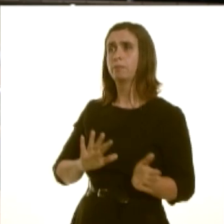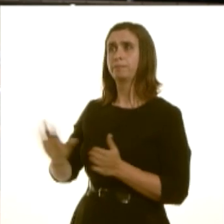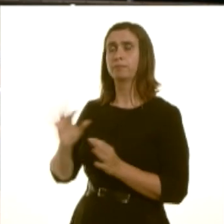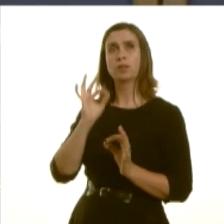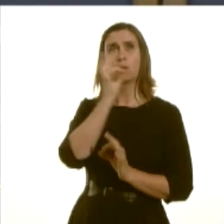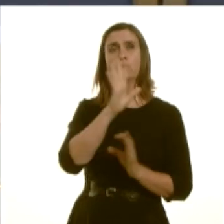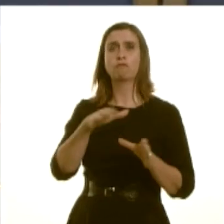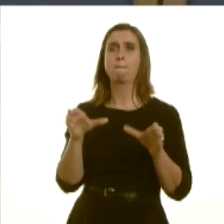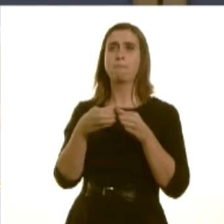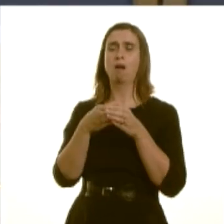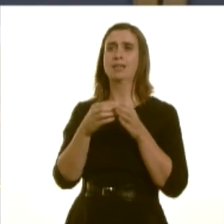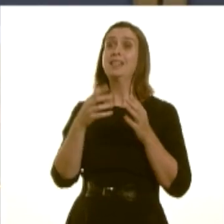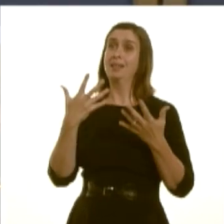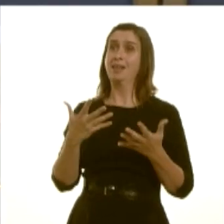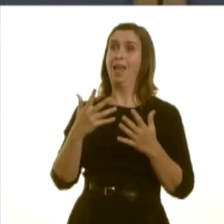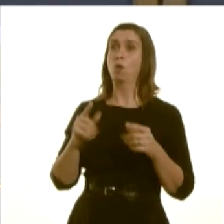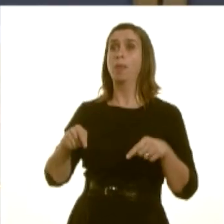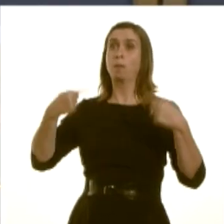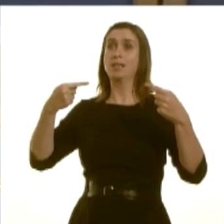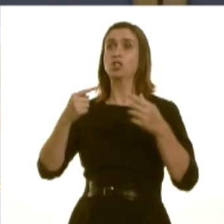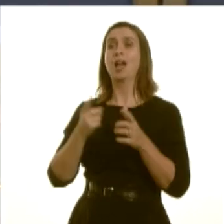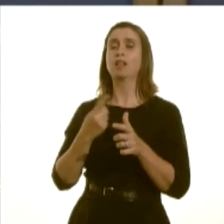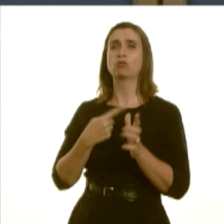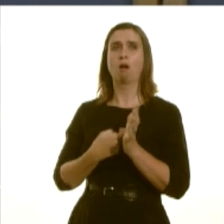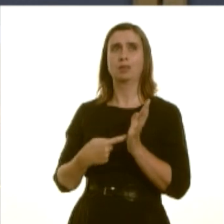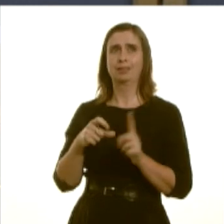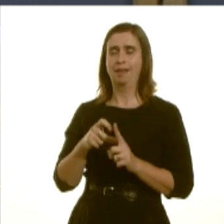afternoon, we have the leader of the opposition, Andrew R.T. Davies.